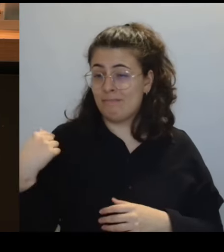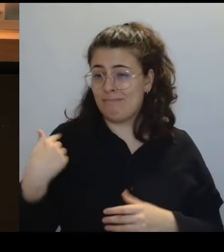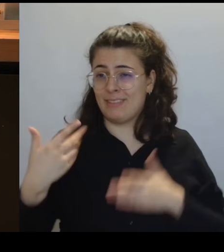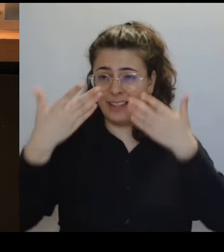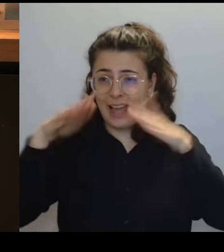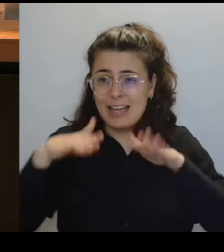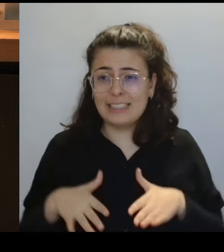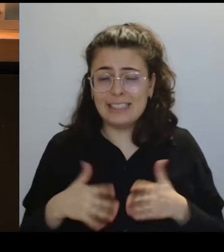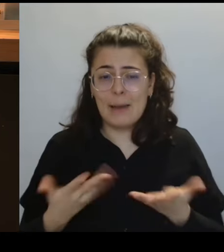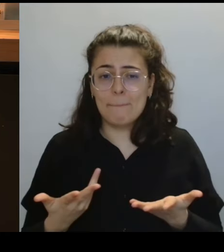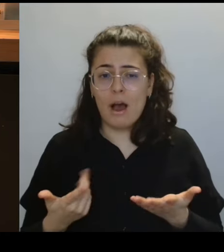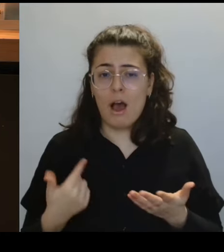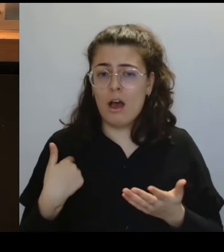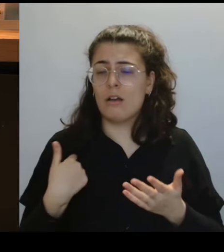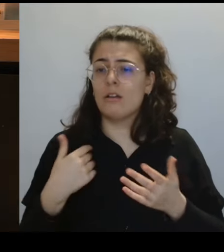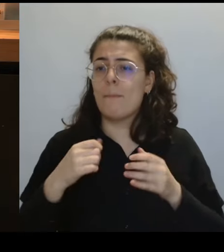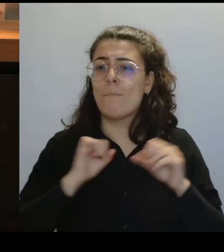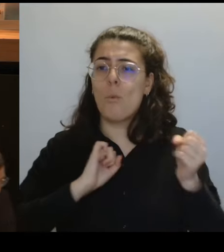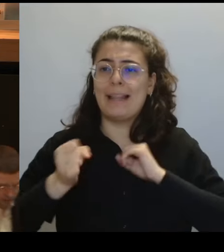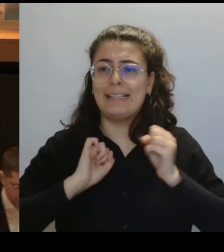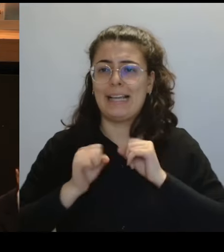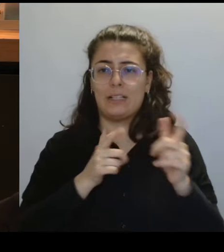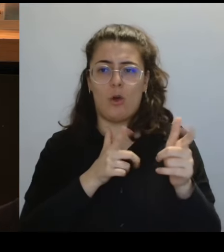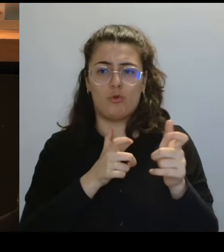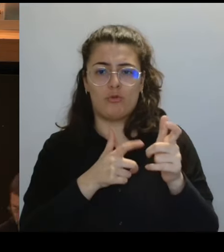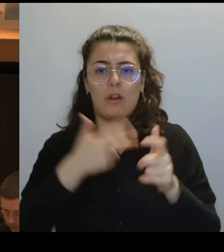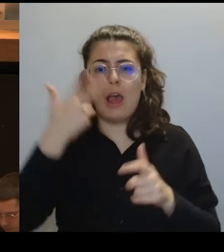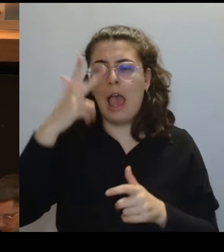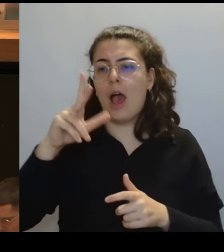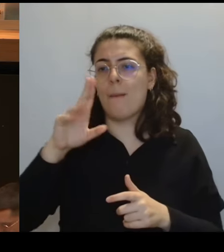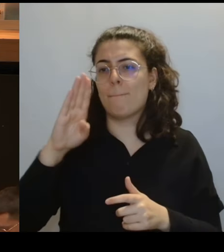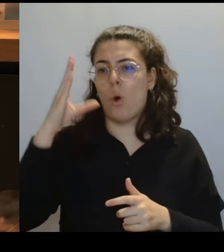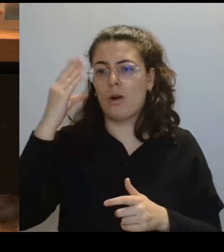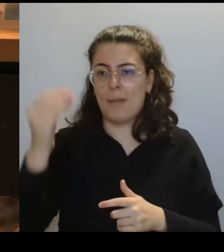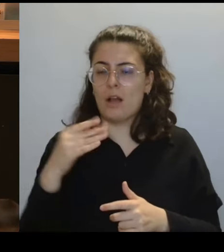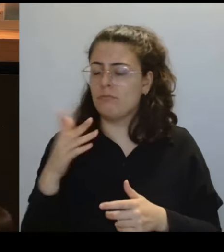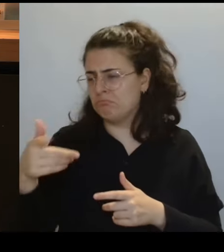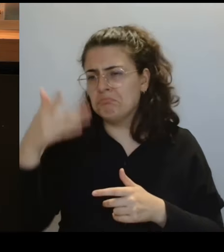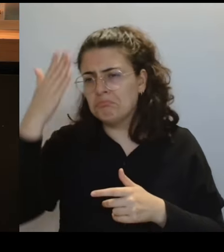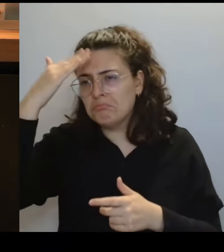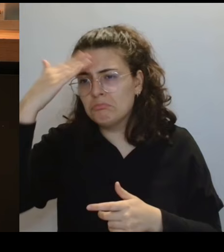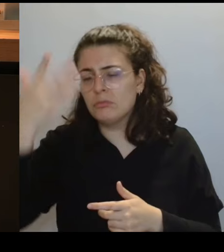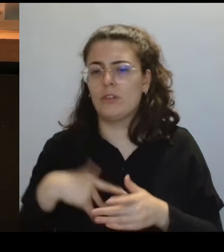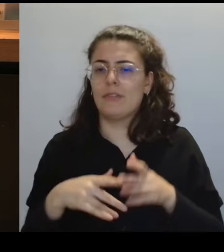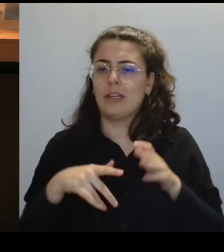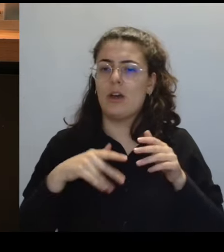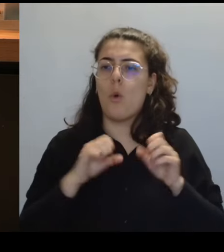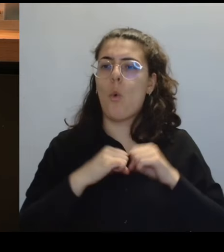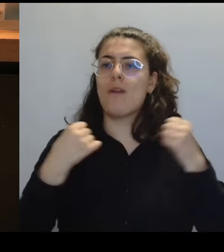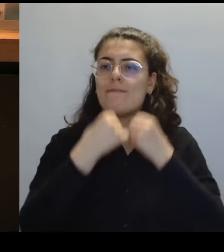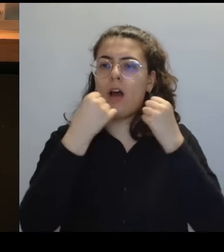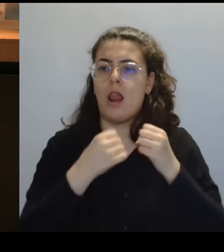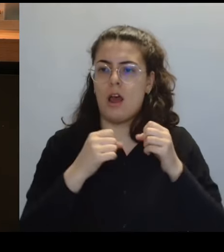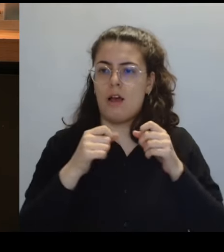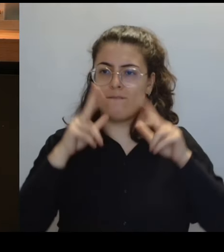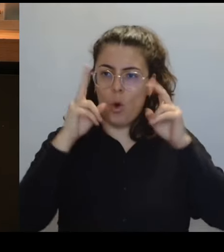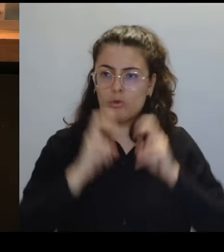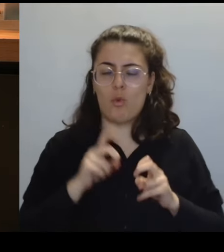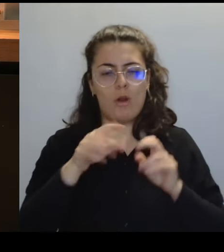wo Herr Brockmann, Ihnen allen sehr bekannt, Leiter der Unfallforschung, uns noch einmal dargelegt hat, welchen Effekt auf die Gefahr für